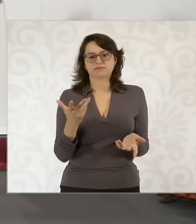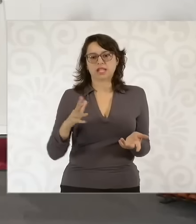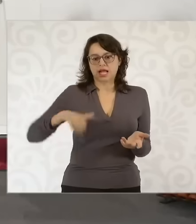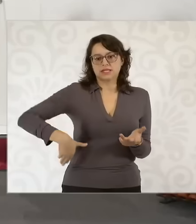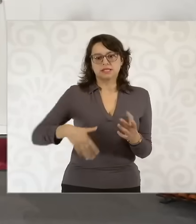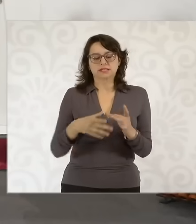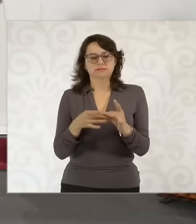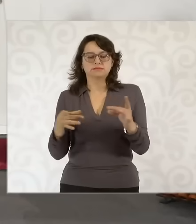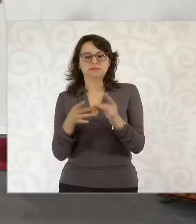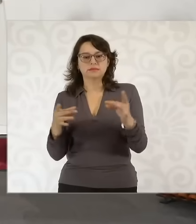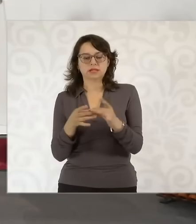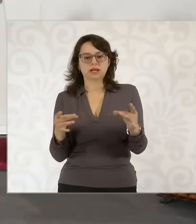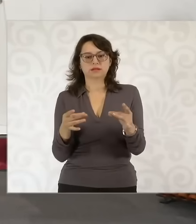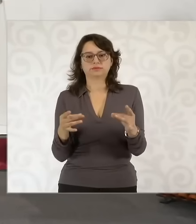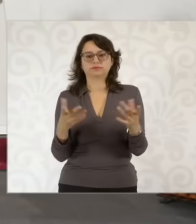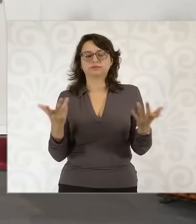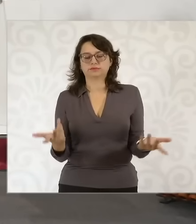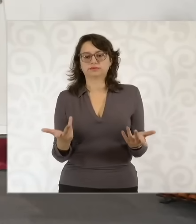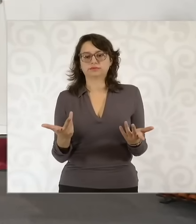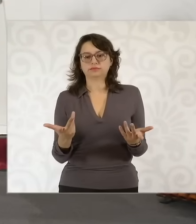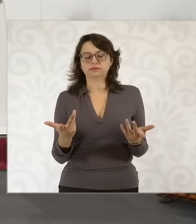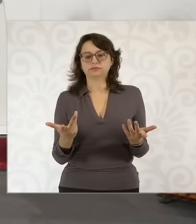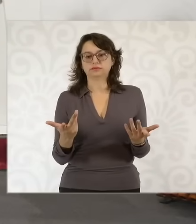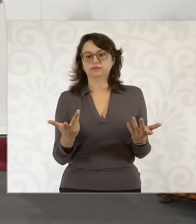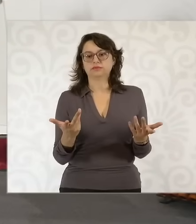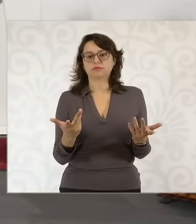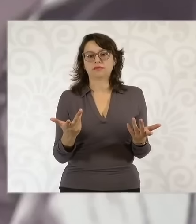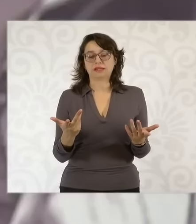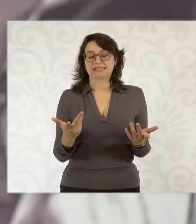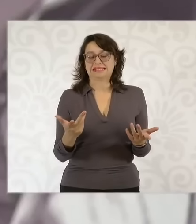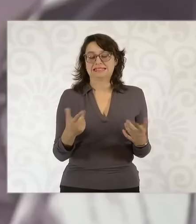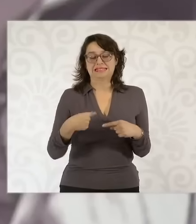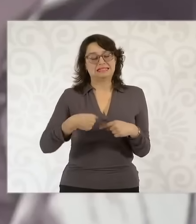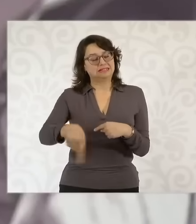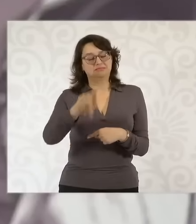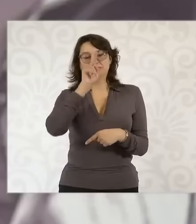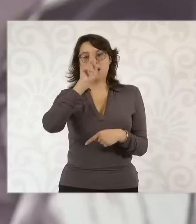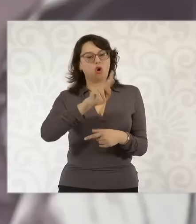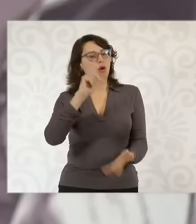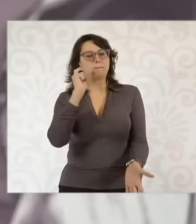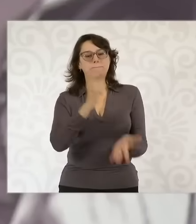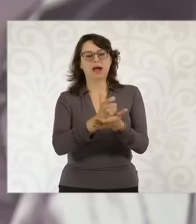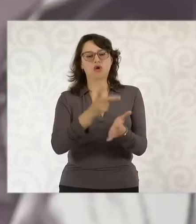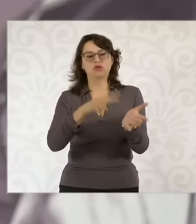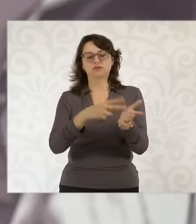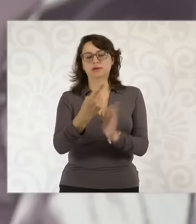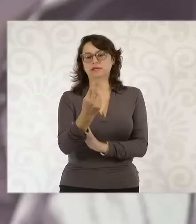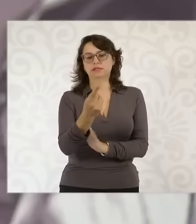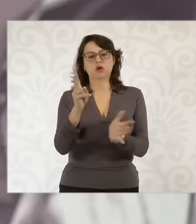partir de la primera gráfica, son particularmente agudas en el año 25 y en el 26. Aquí vamos a tener